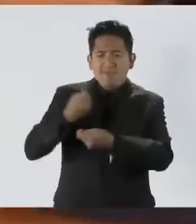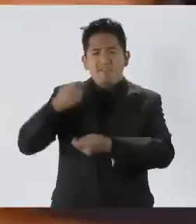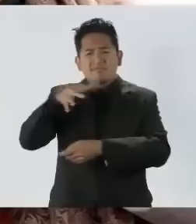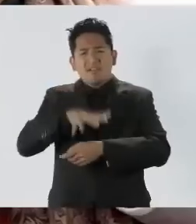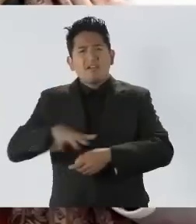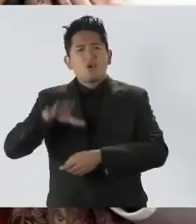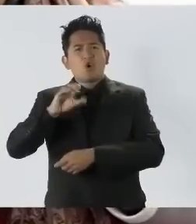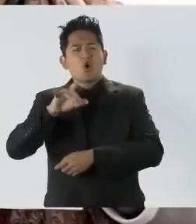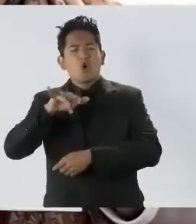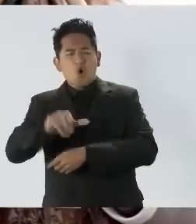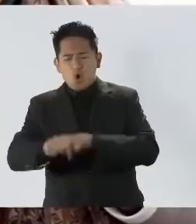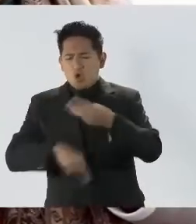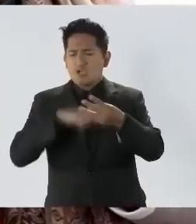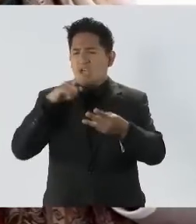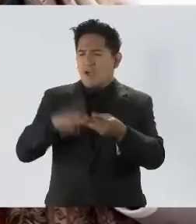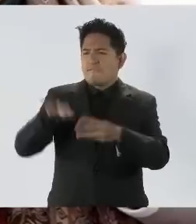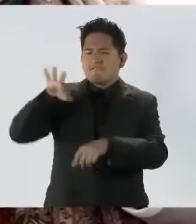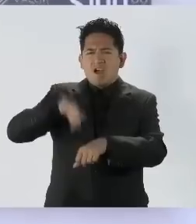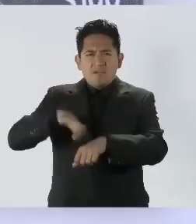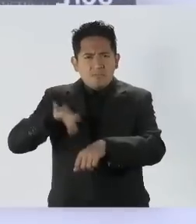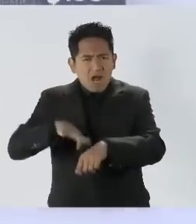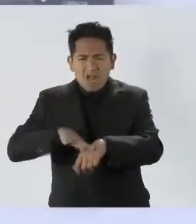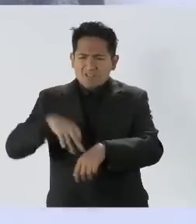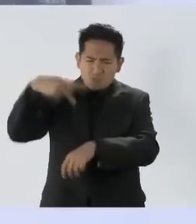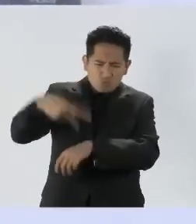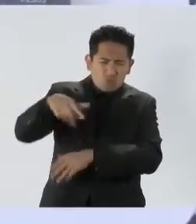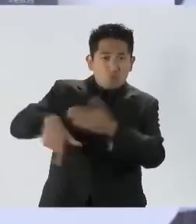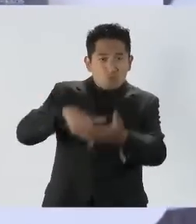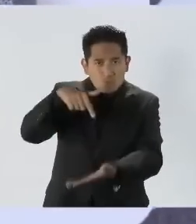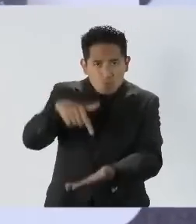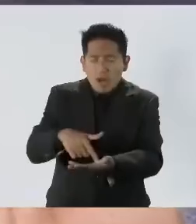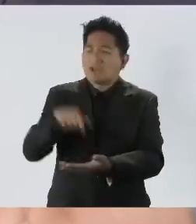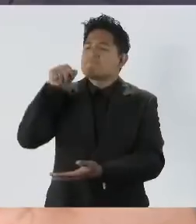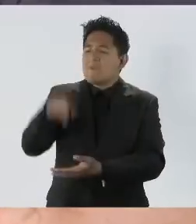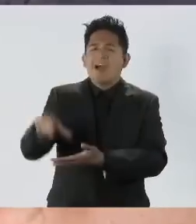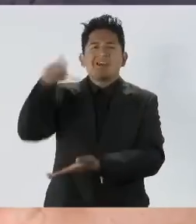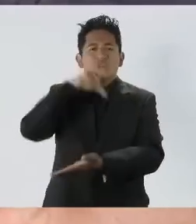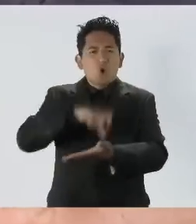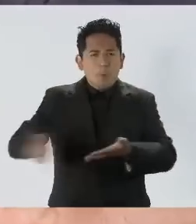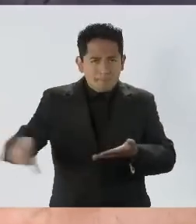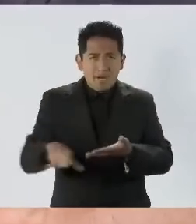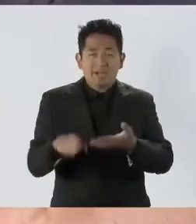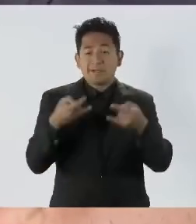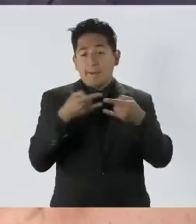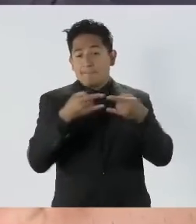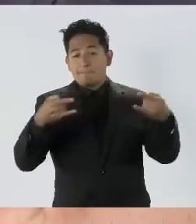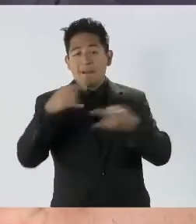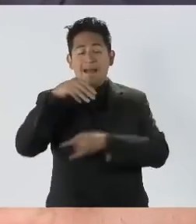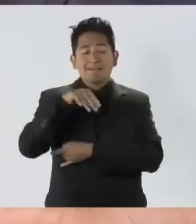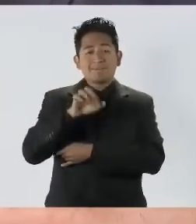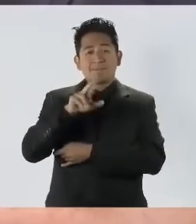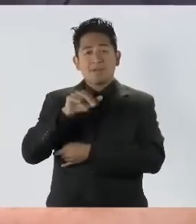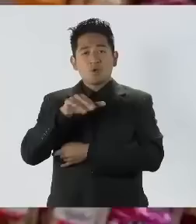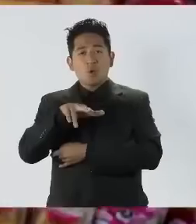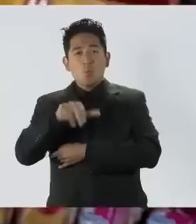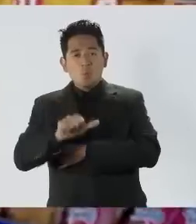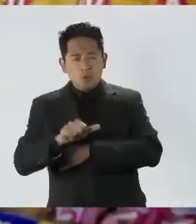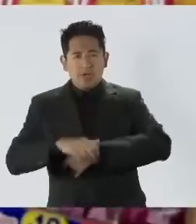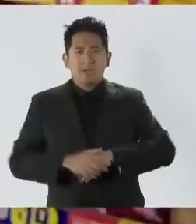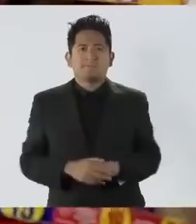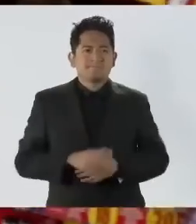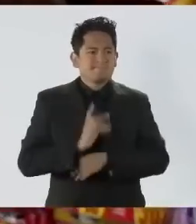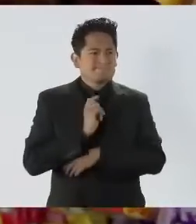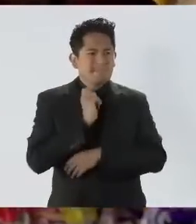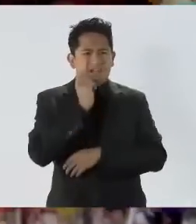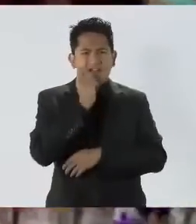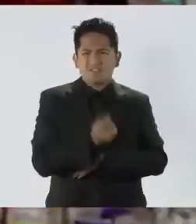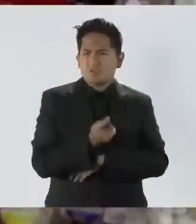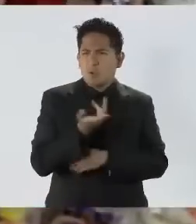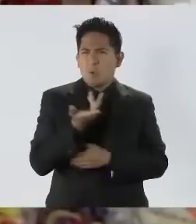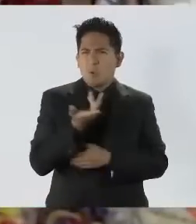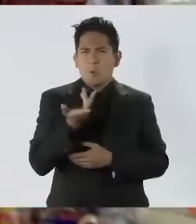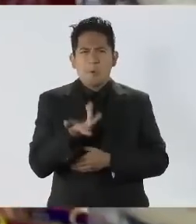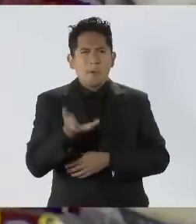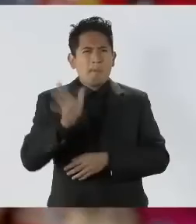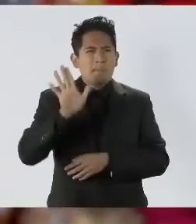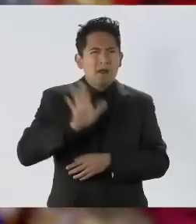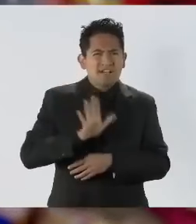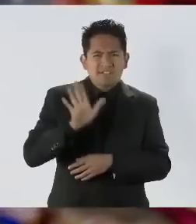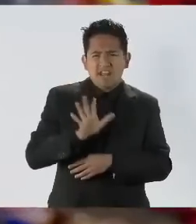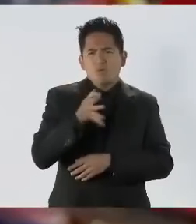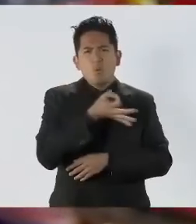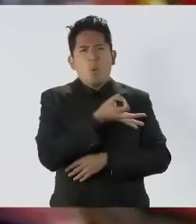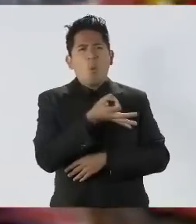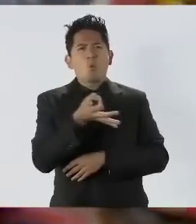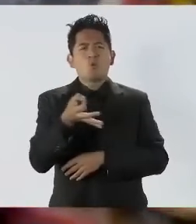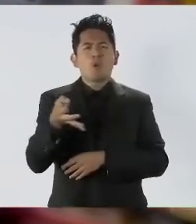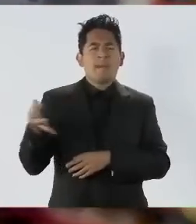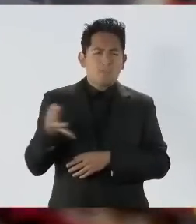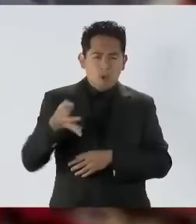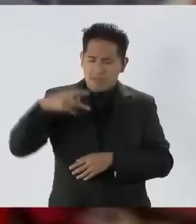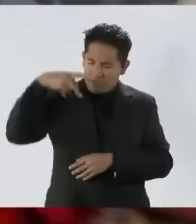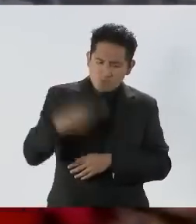local los vales de mercomuna es como una una especie de moneda local para Ciudad de México